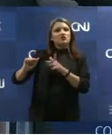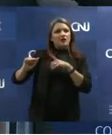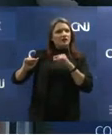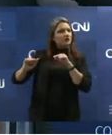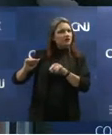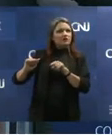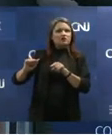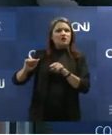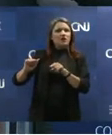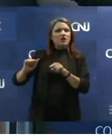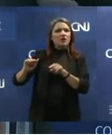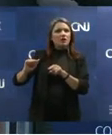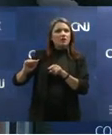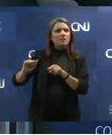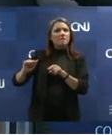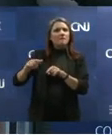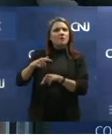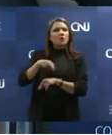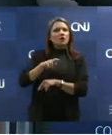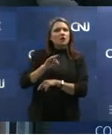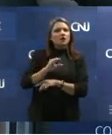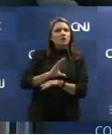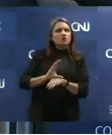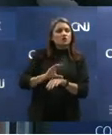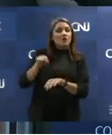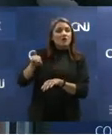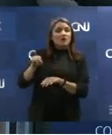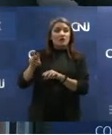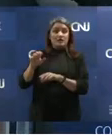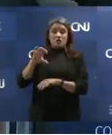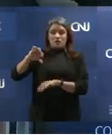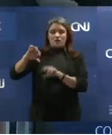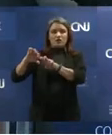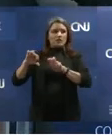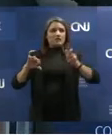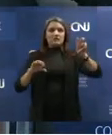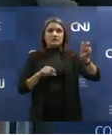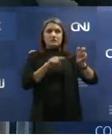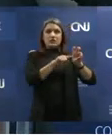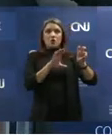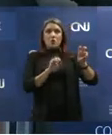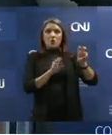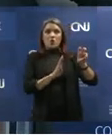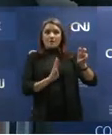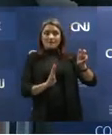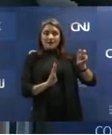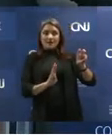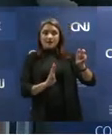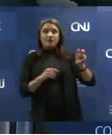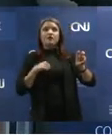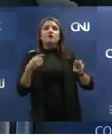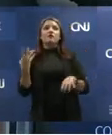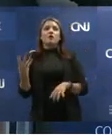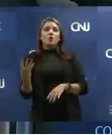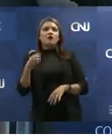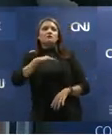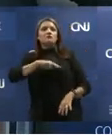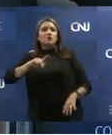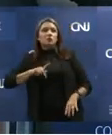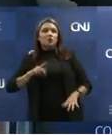cinco para OAB e quatro para o Ministério Público. Qual a situação de Goiás? Superioridade numérica da OAB